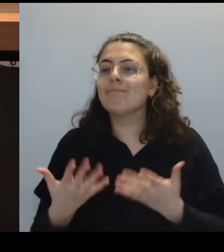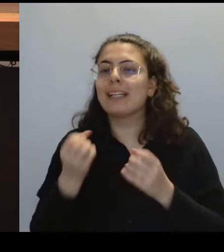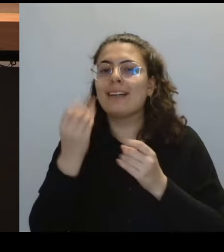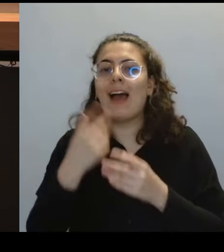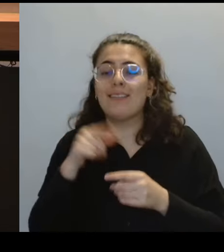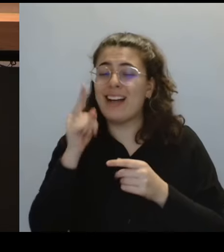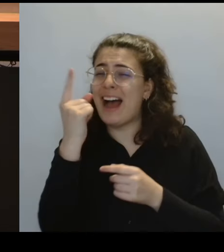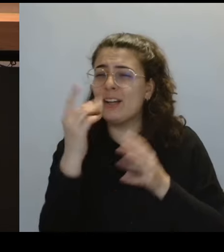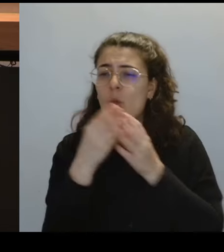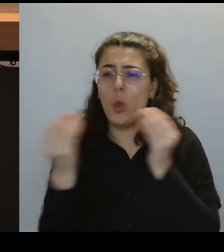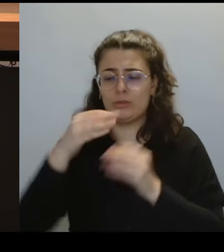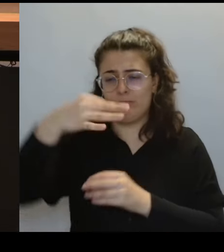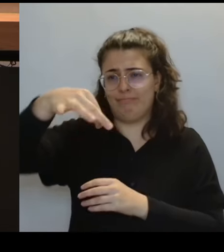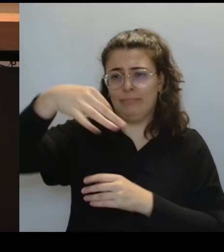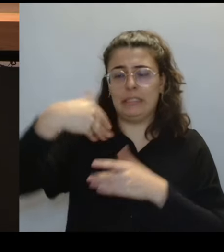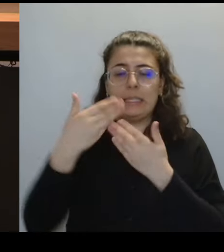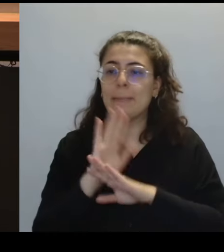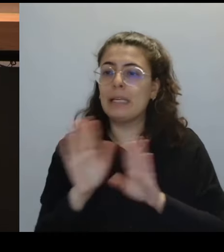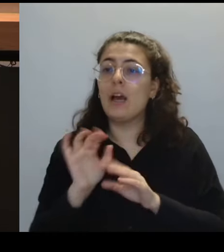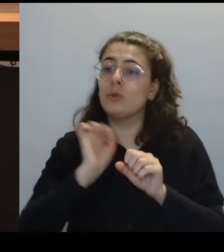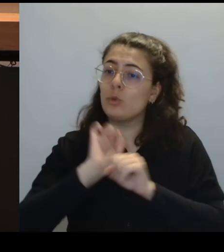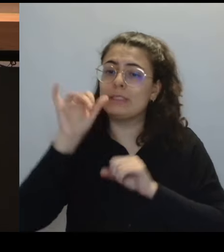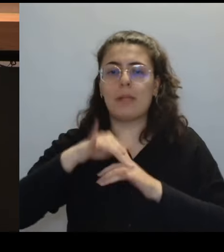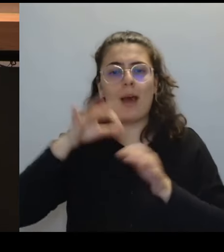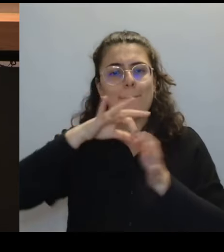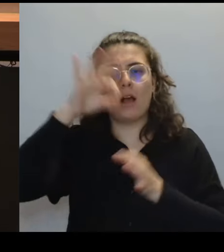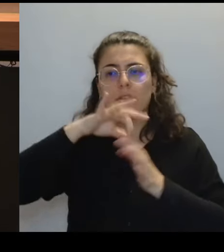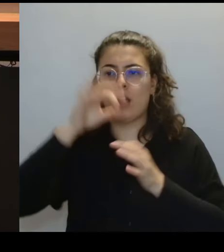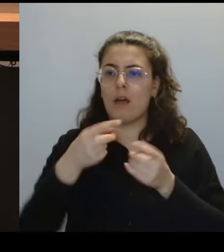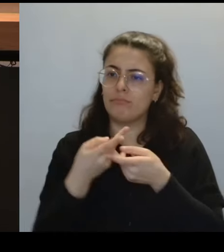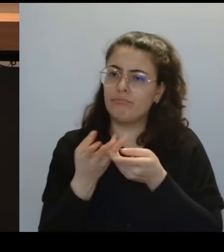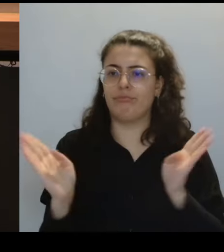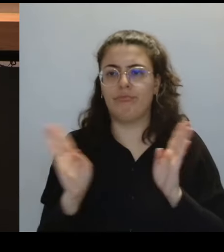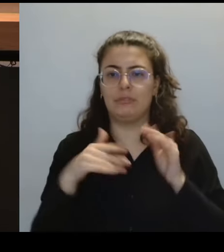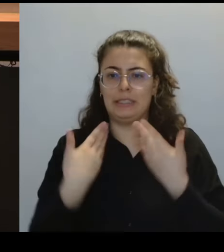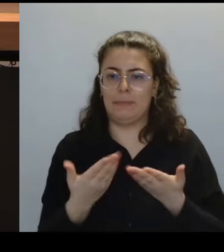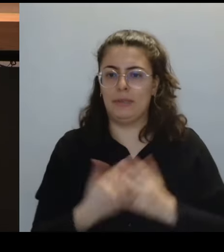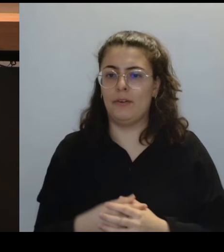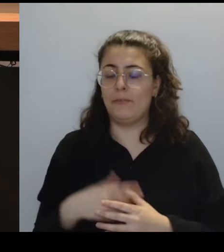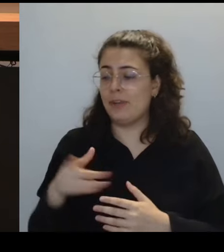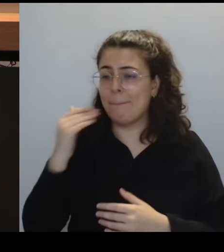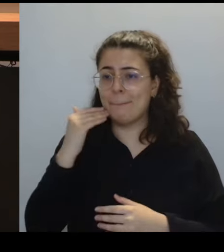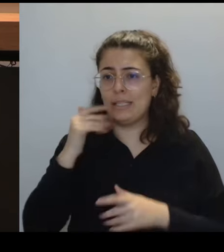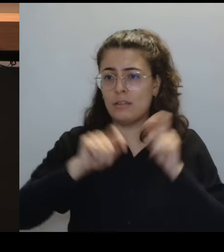Maßnahmen, die für alle Mieterinnen unserer Stadt existenziell sind. Leerstand muss über